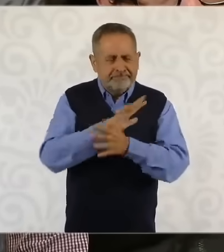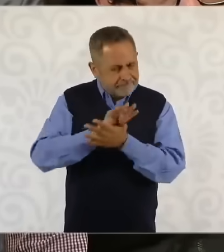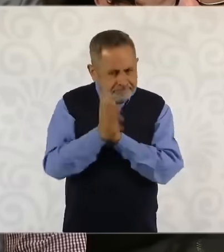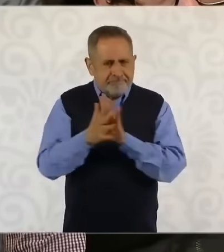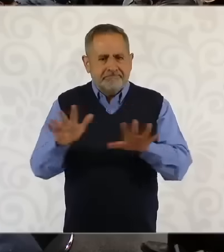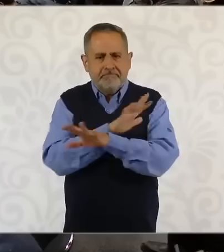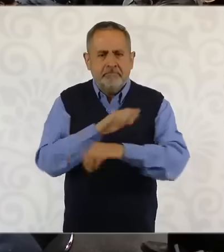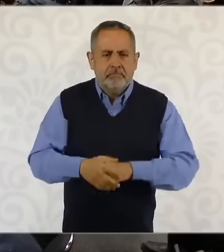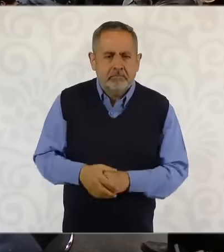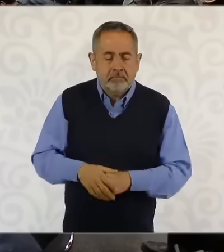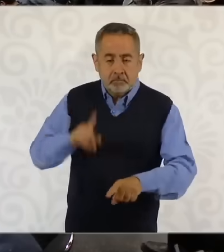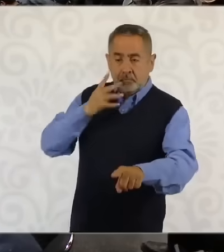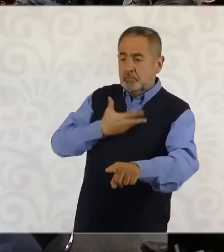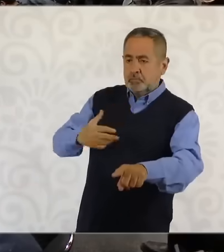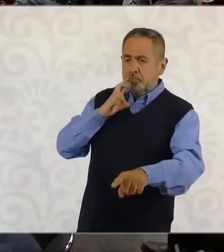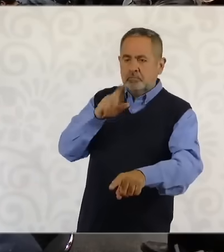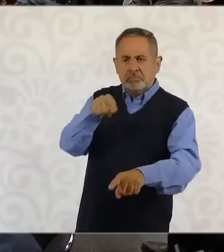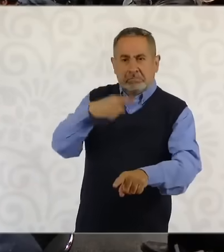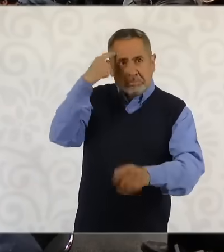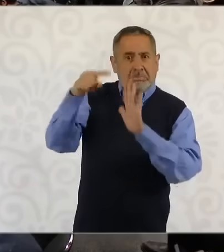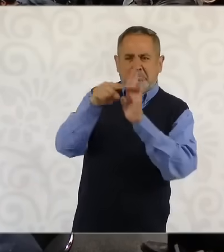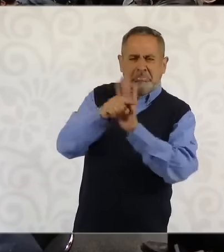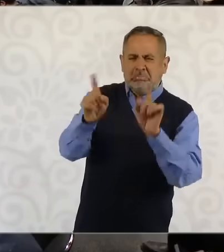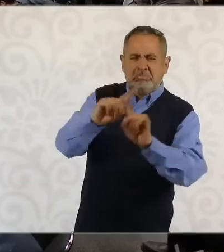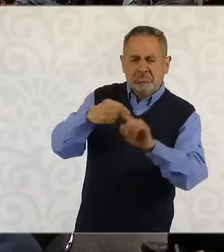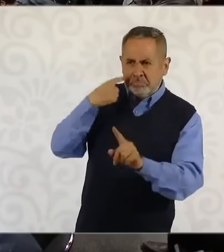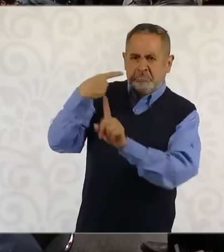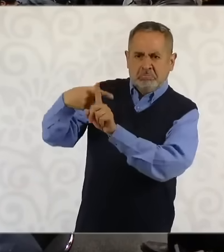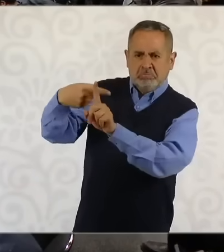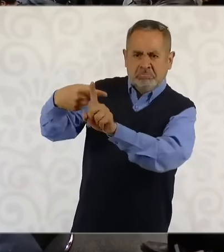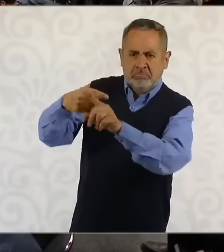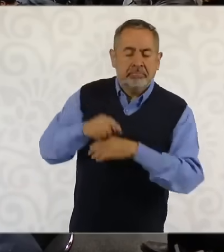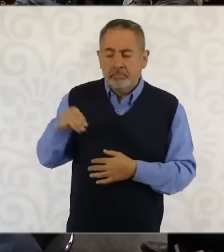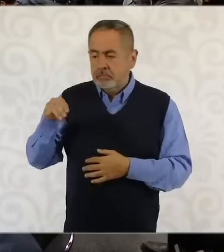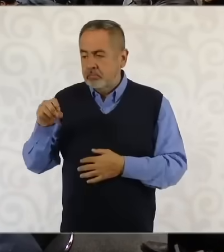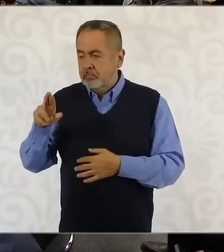yo no veo pesimismo yo veo mucho optimismo morena tiene a al PRI y al PAN ahí adentro pues ¿de dónde